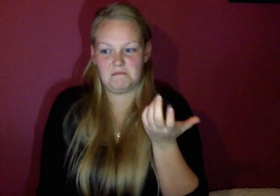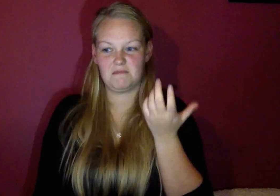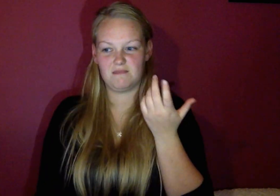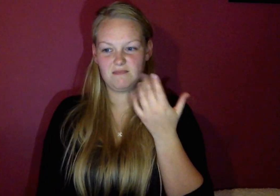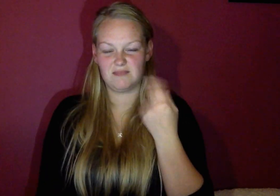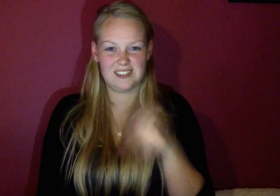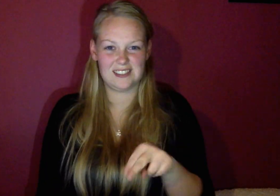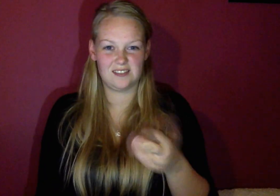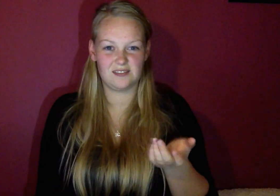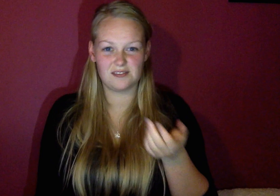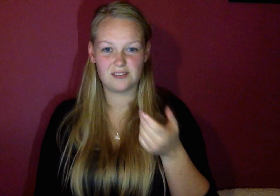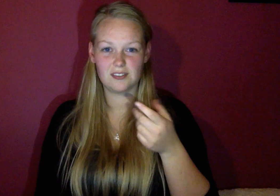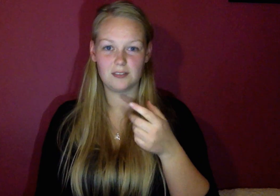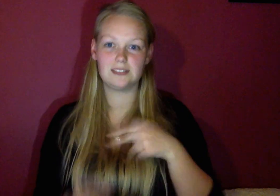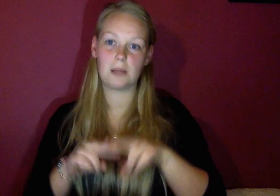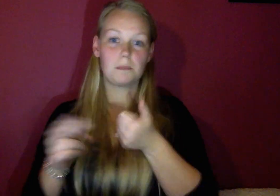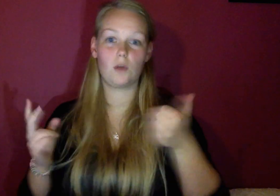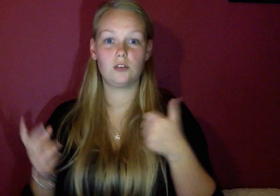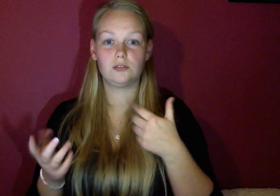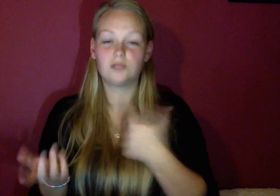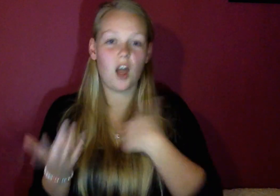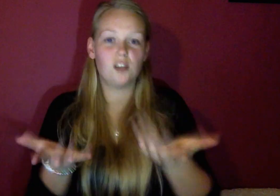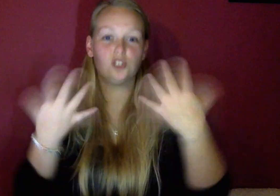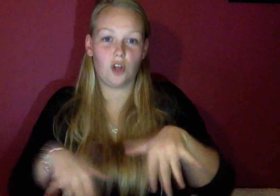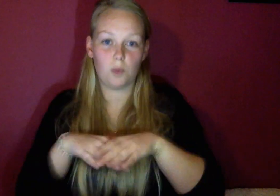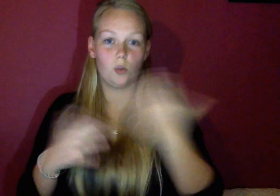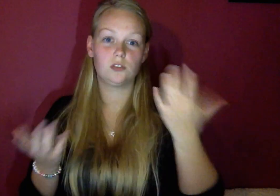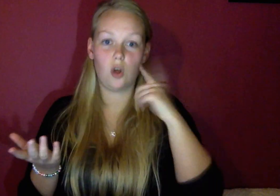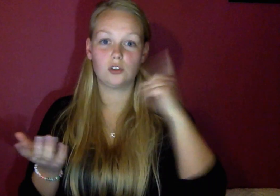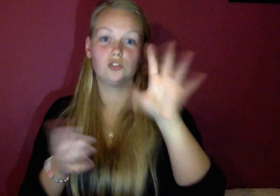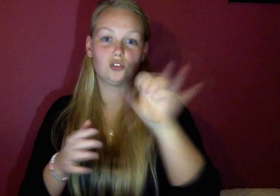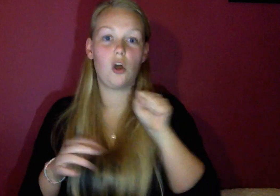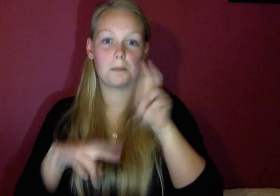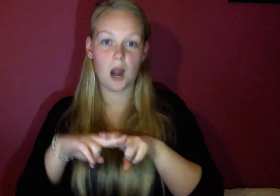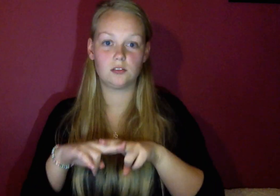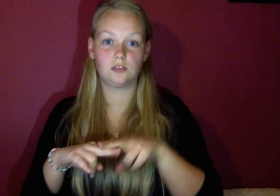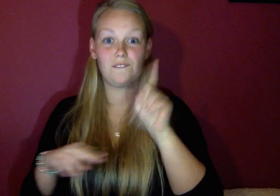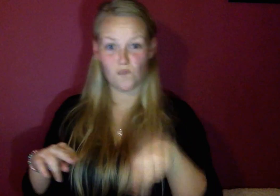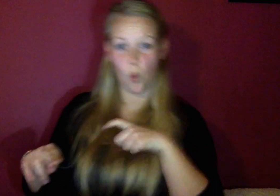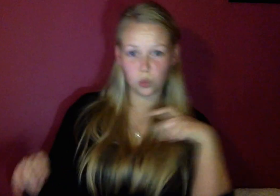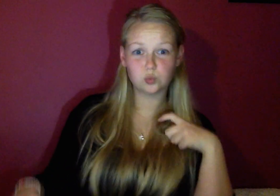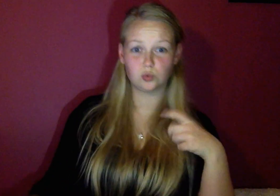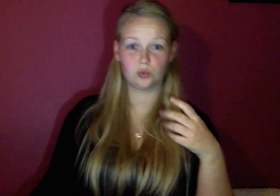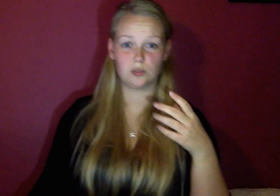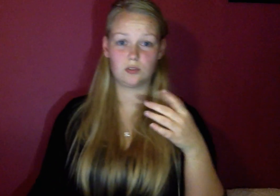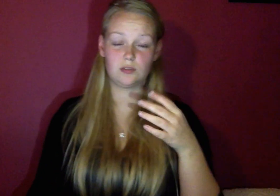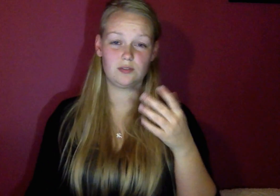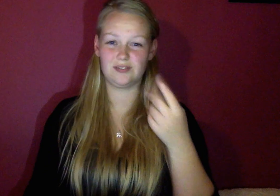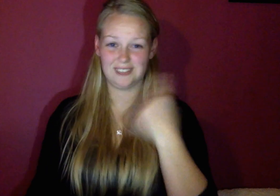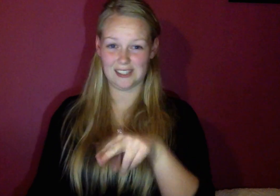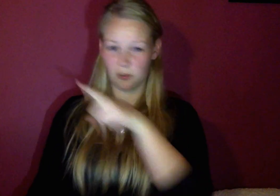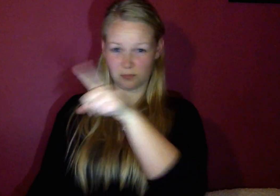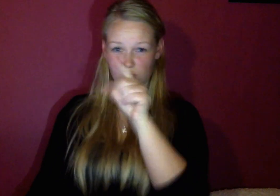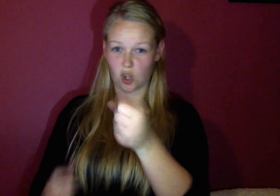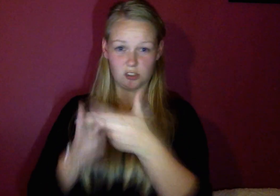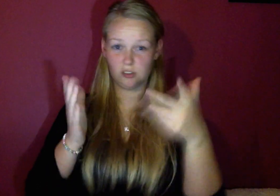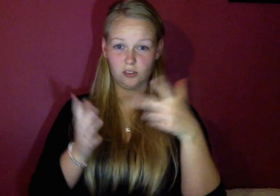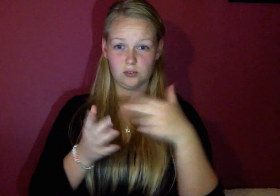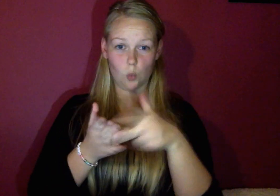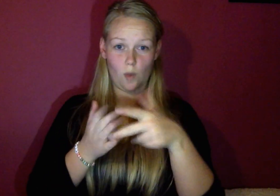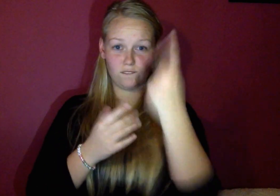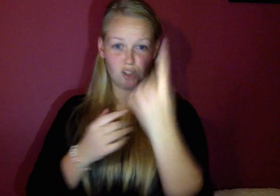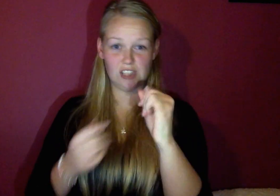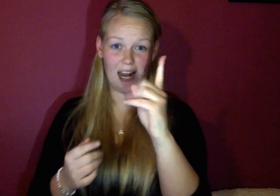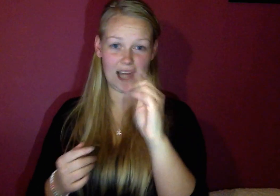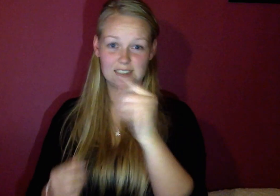Är ju bara... Nej. Känner mig trött på att hörande tar plats... För oss? Nej, de ska inte gå först i ledet.